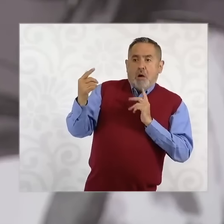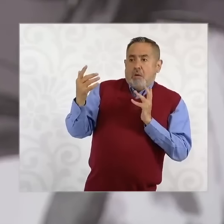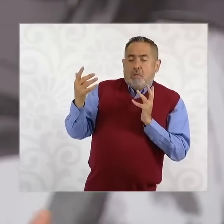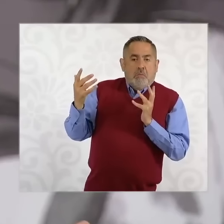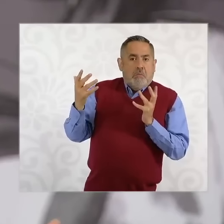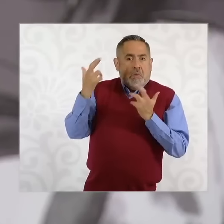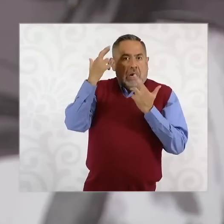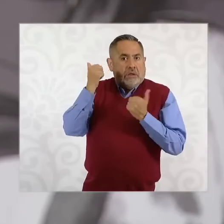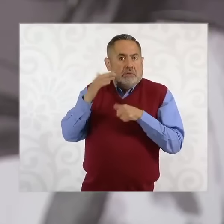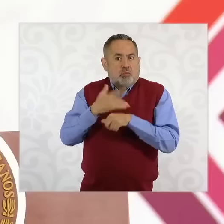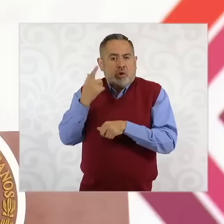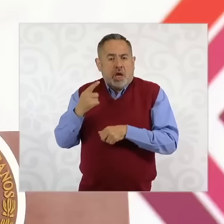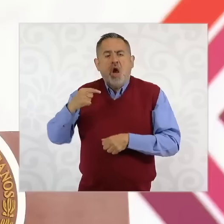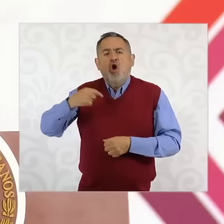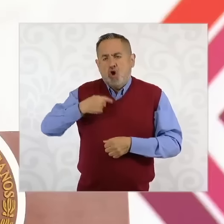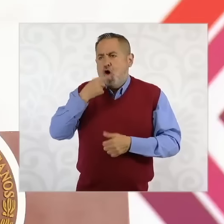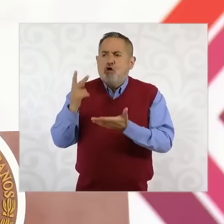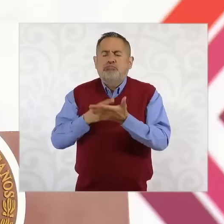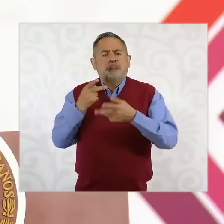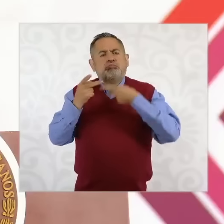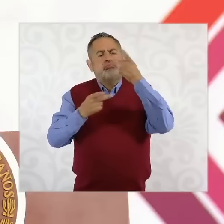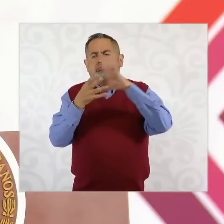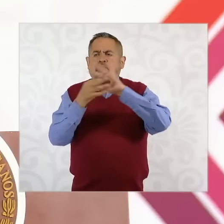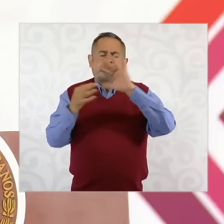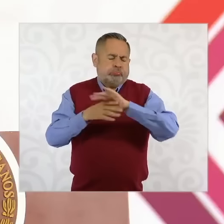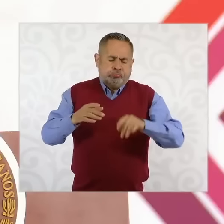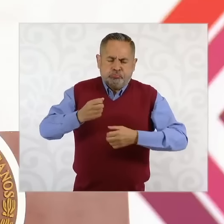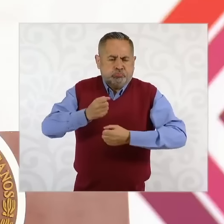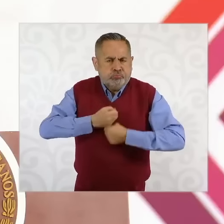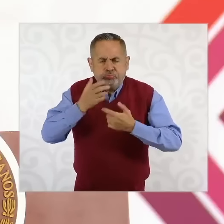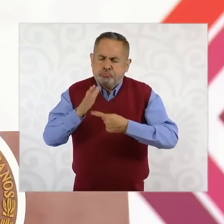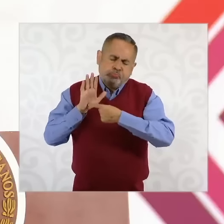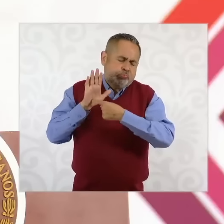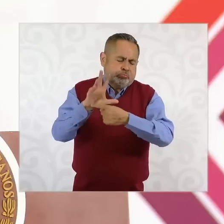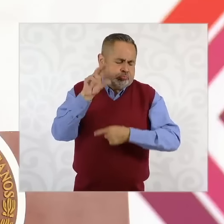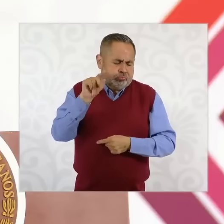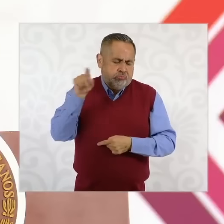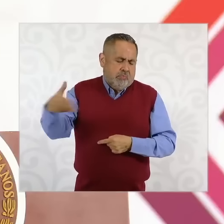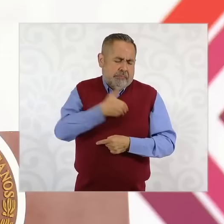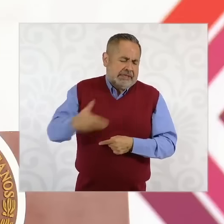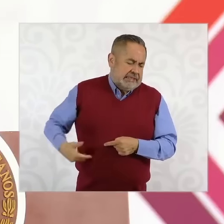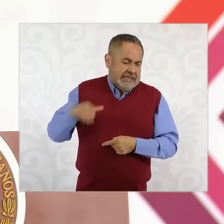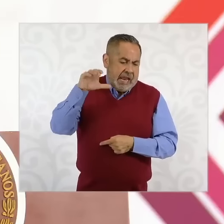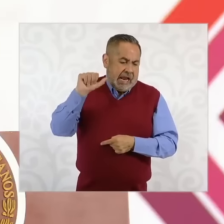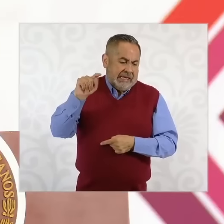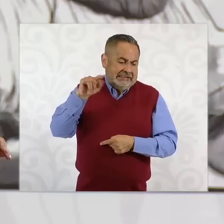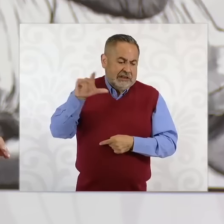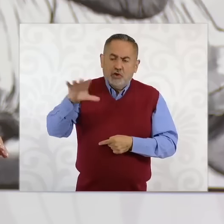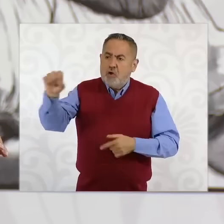Porque nosotros nos manifestamos en el sentido de que el presidente Castillo está preso eh